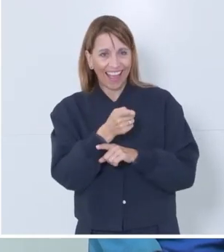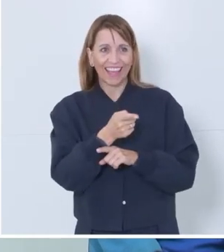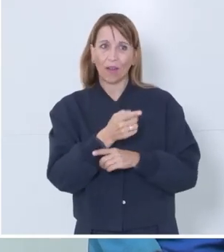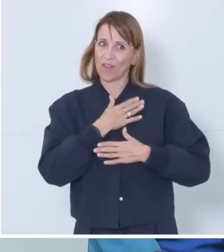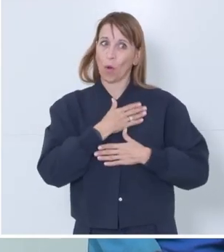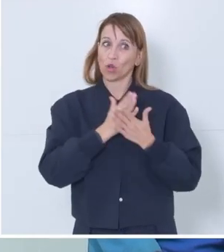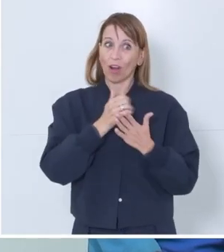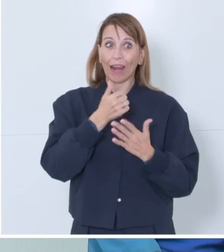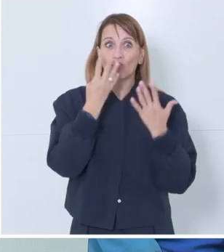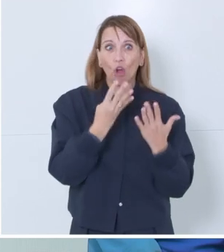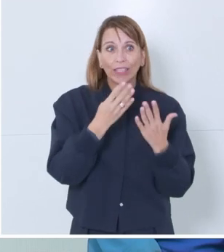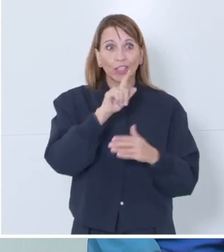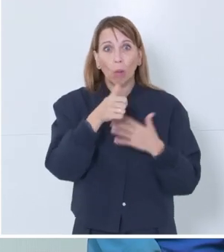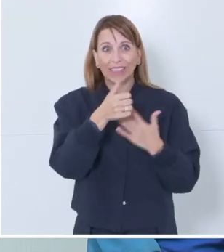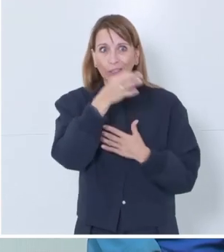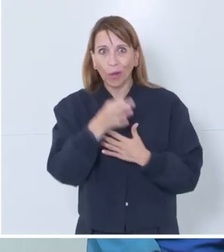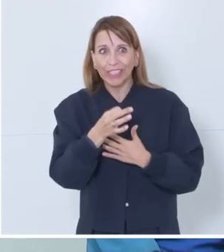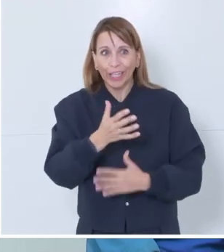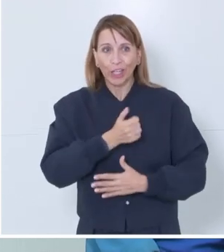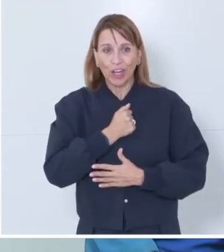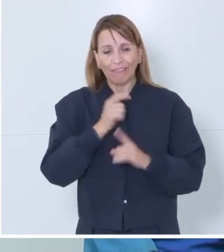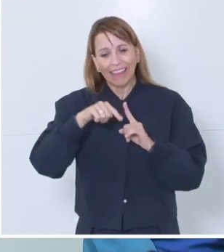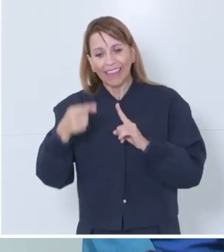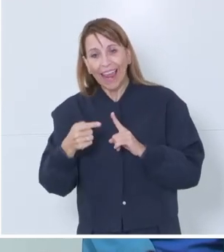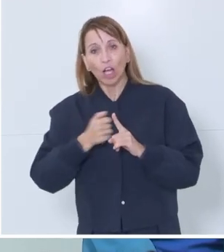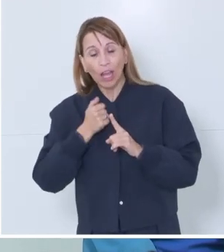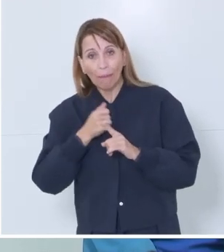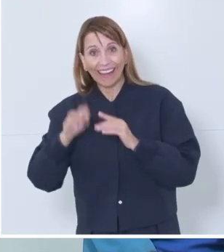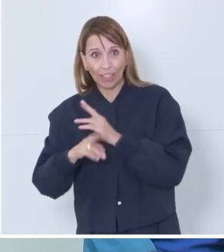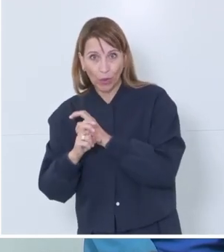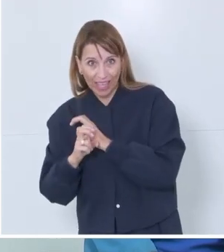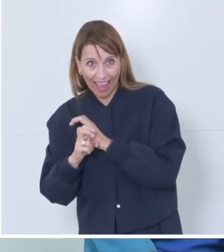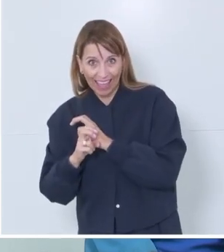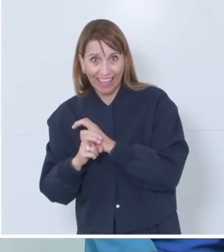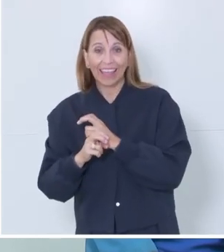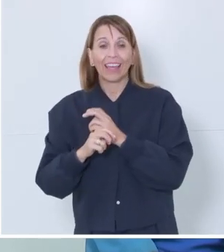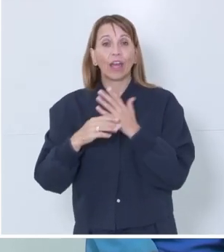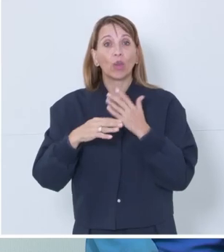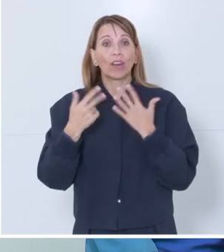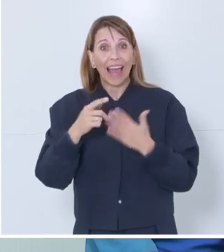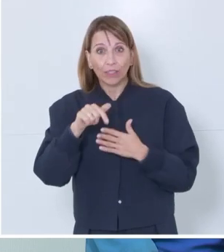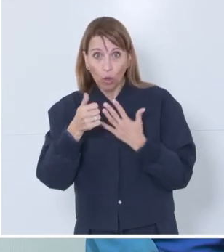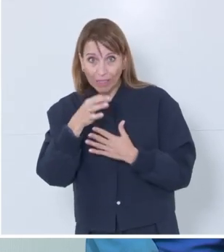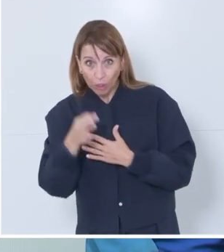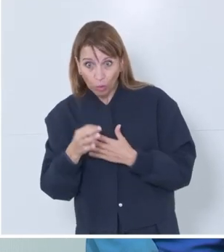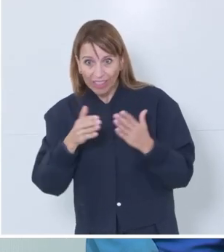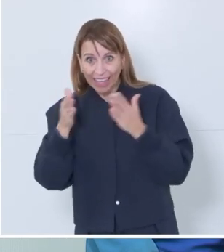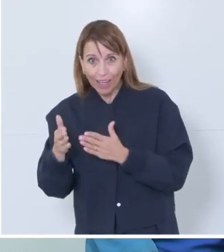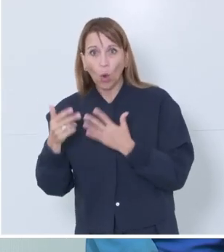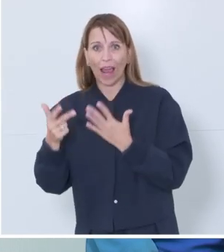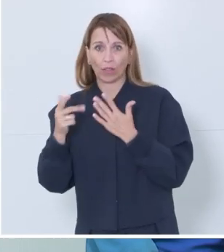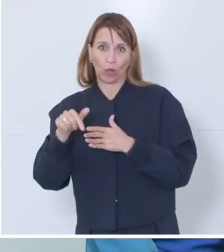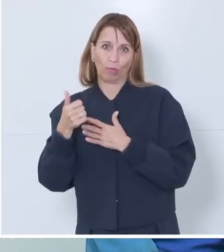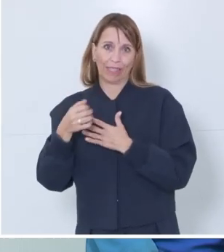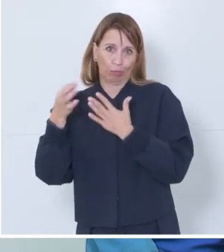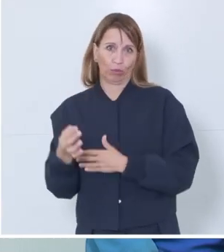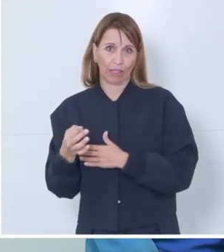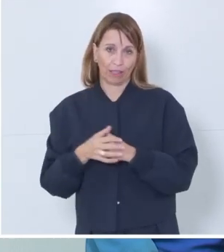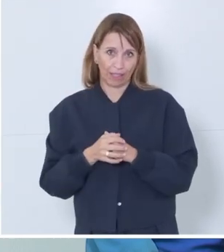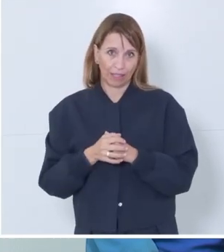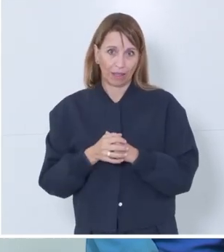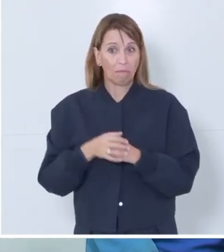91,6 %, dicht gefolgt von Steiermark und Niederösterreich mit 89,6 % und 88,6 %. Wien ist